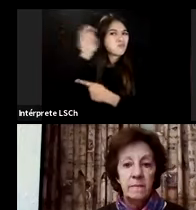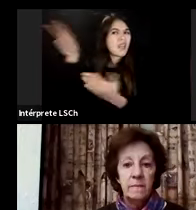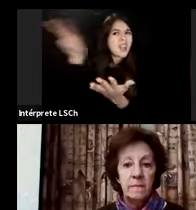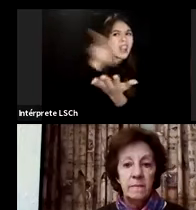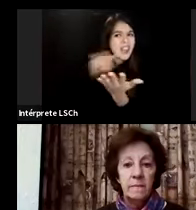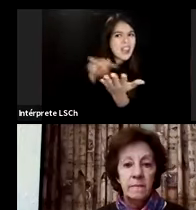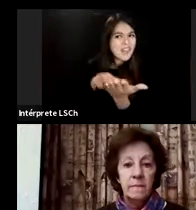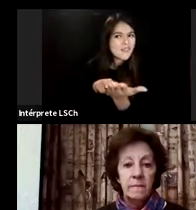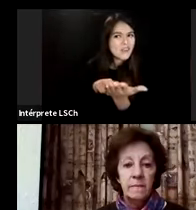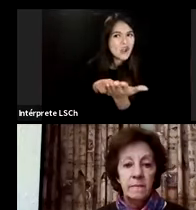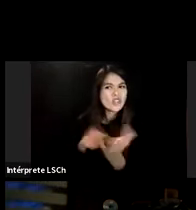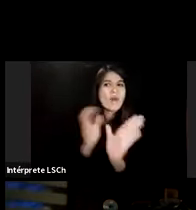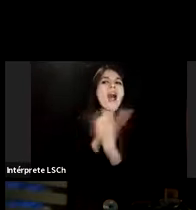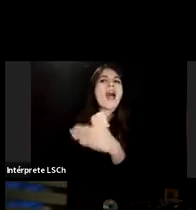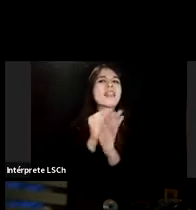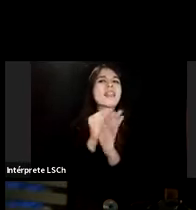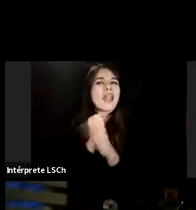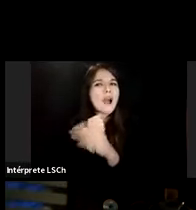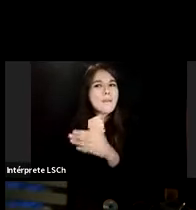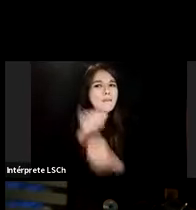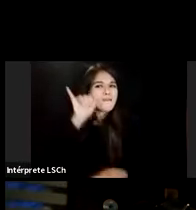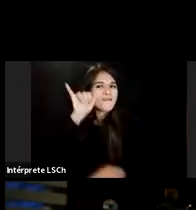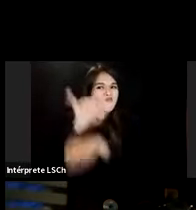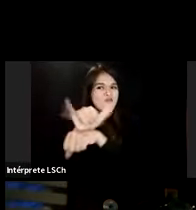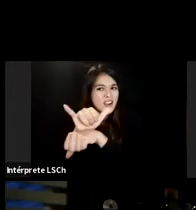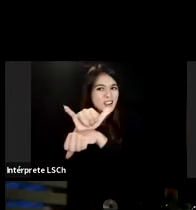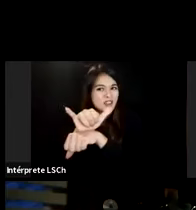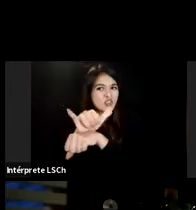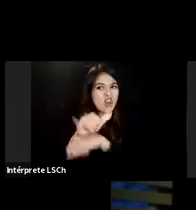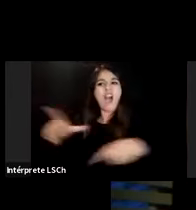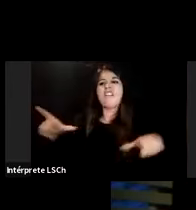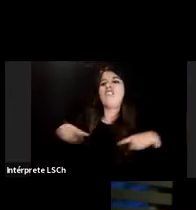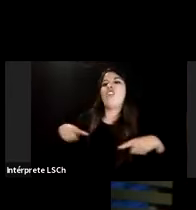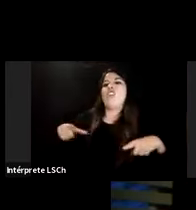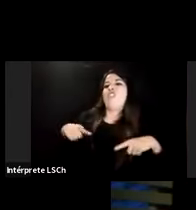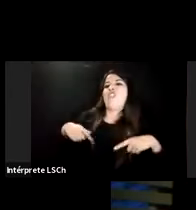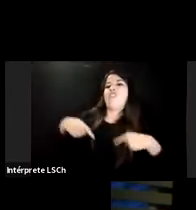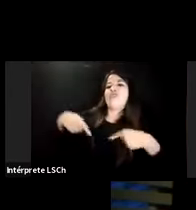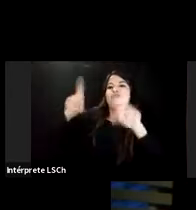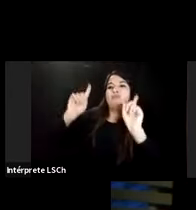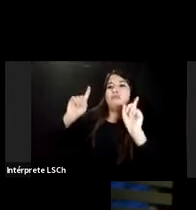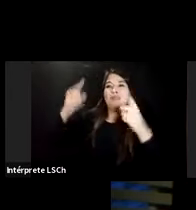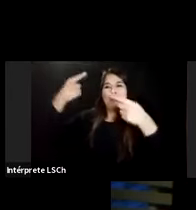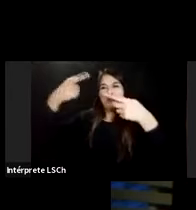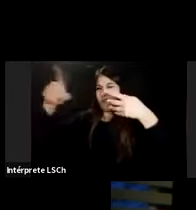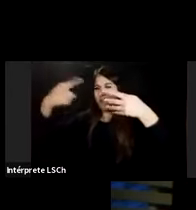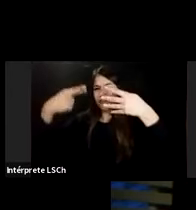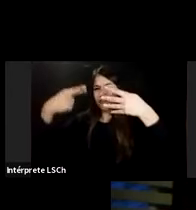trampa, es de flojos, y así un montón de otros